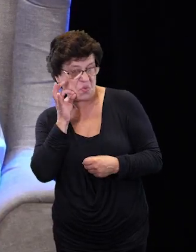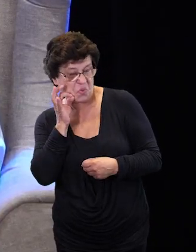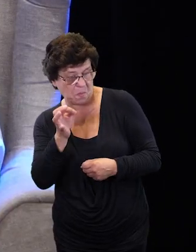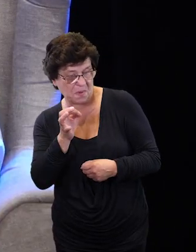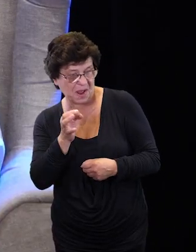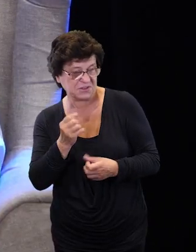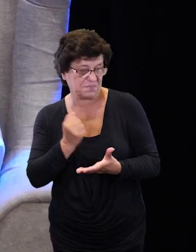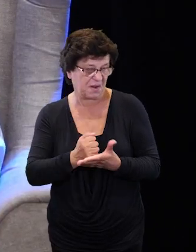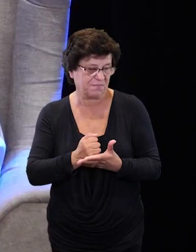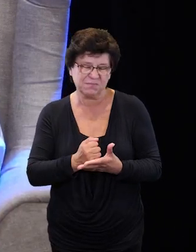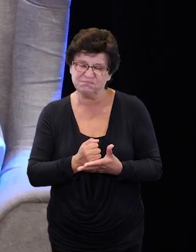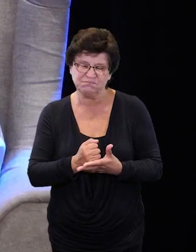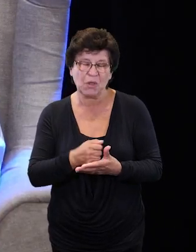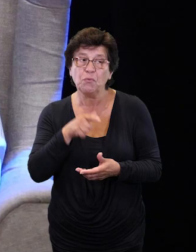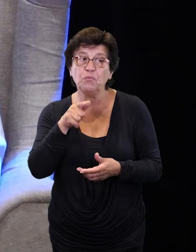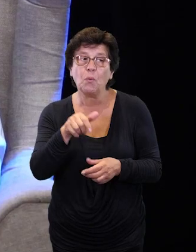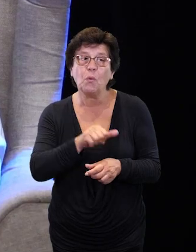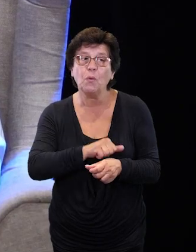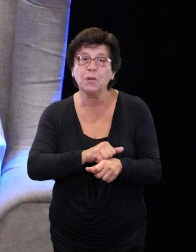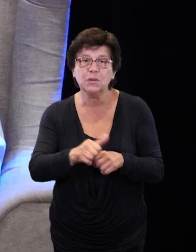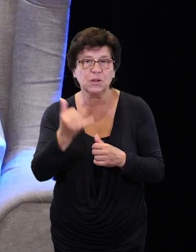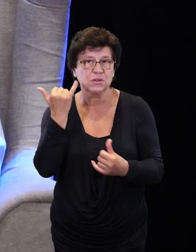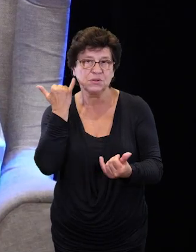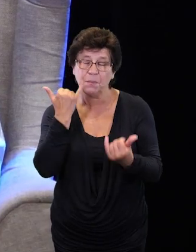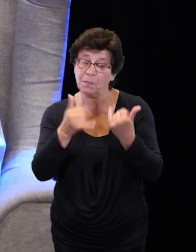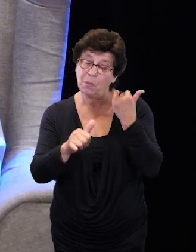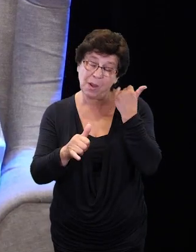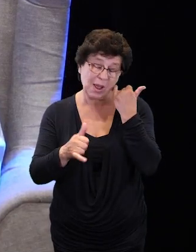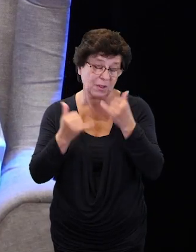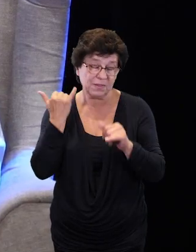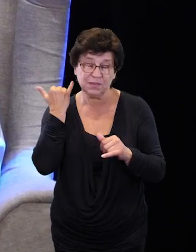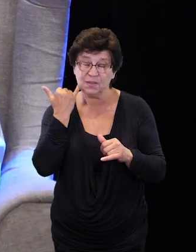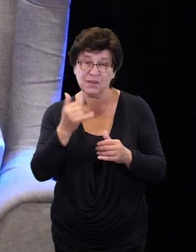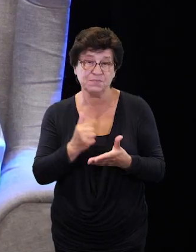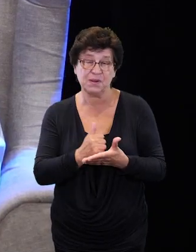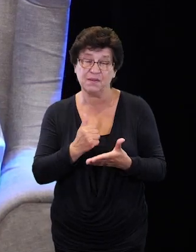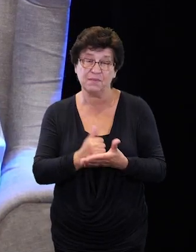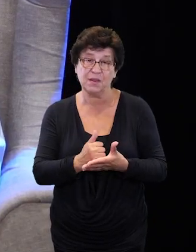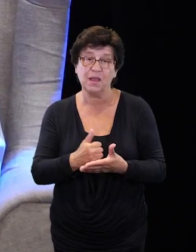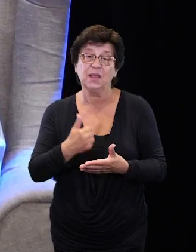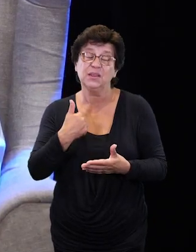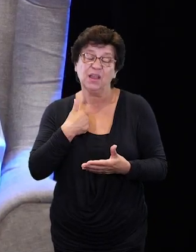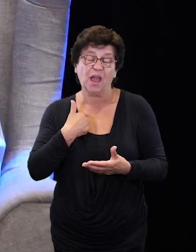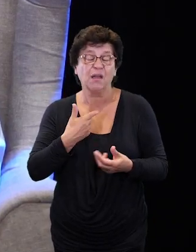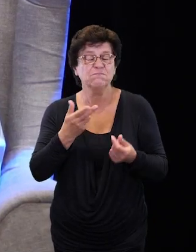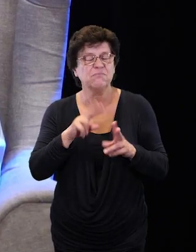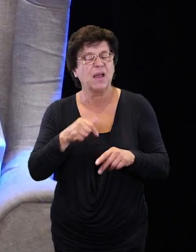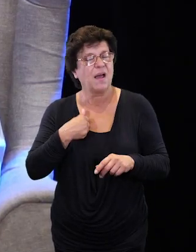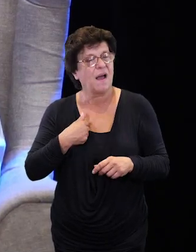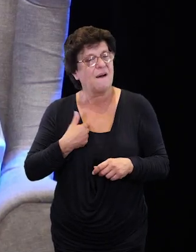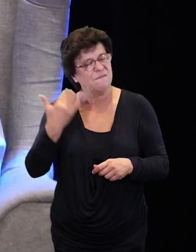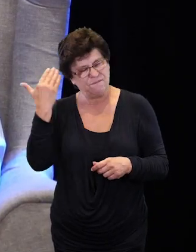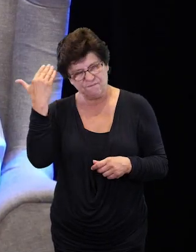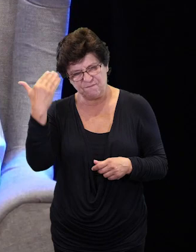ale to każdy niech sam będzie swoim sędzią, ja stwierdziłem, że wolę mieć takie czyste sumienie